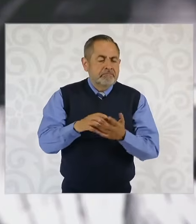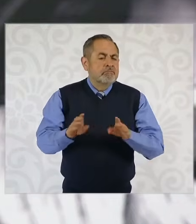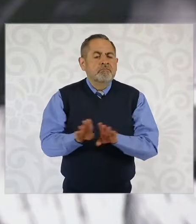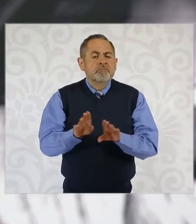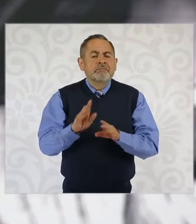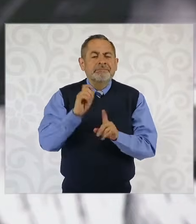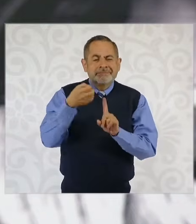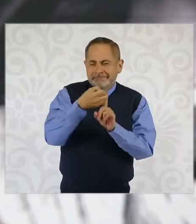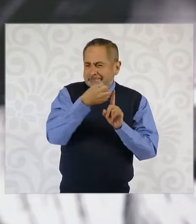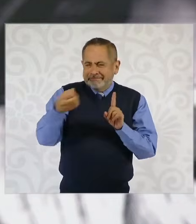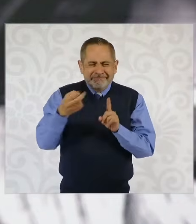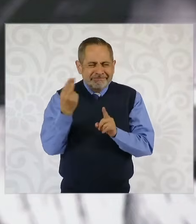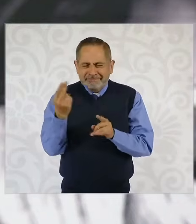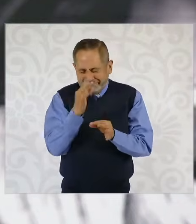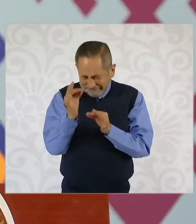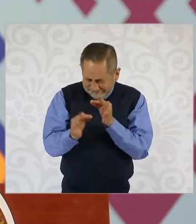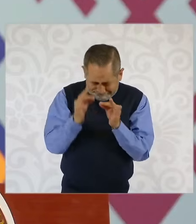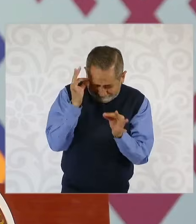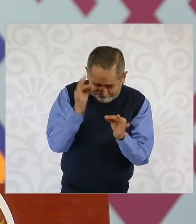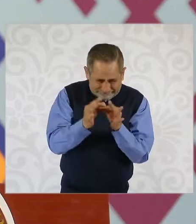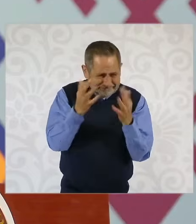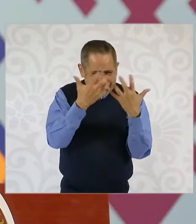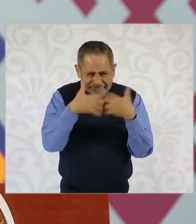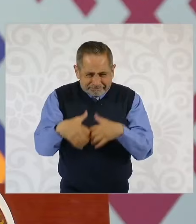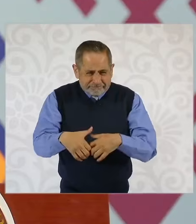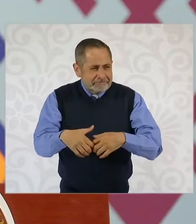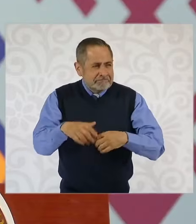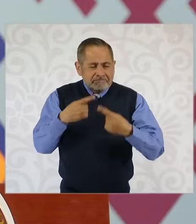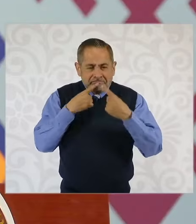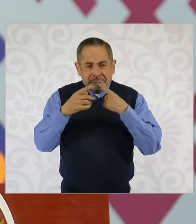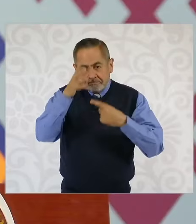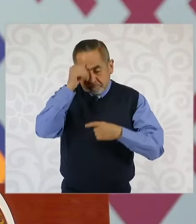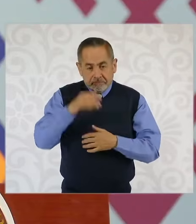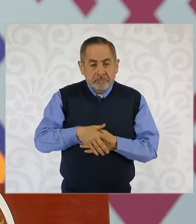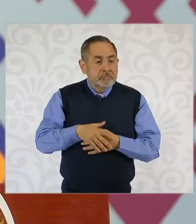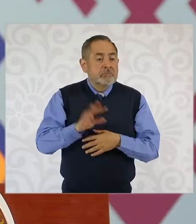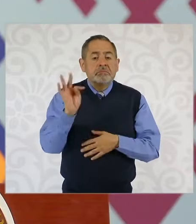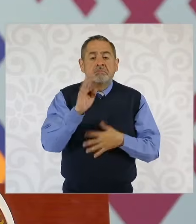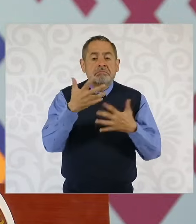muy precisa muy exacta muy coordinada cuando hay descoordinación por ejemplo en los barcos